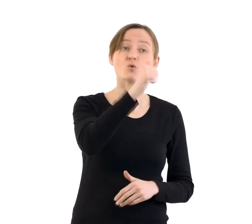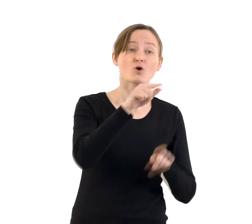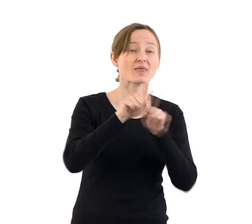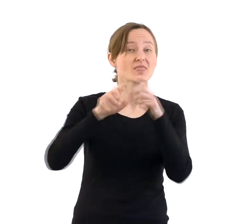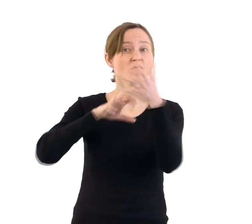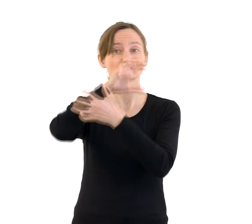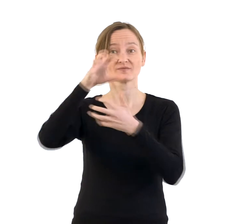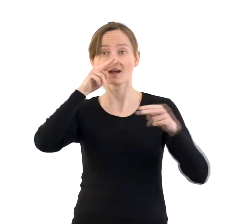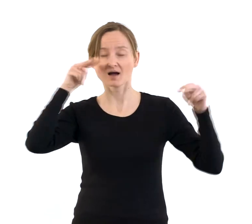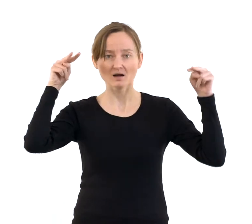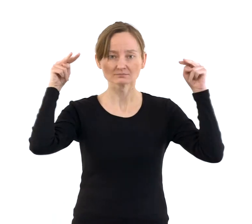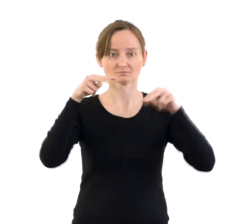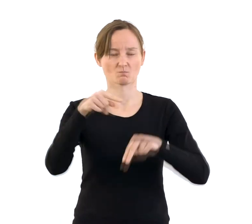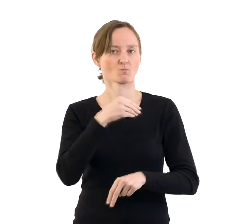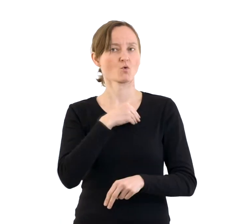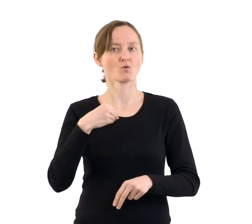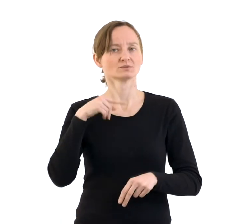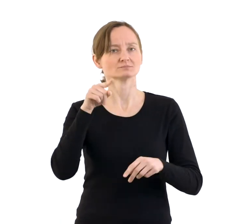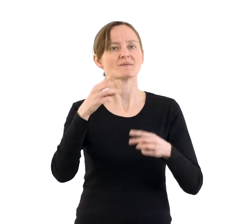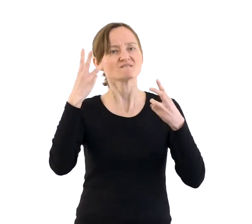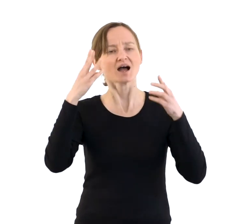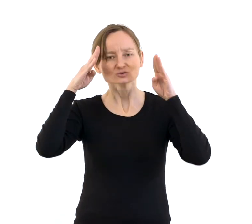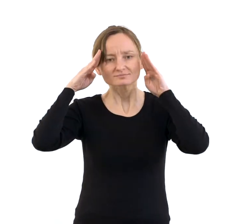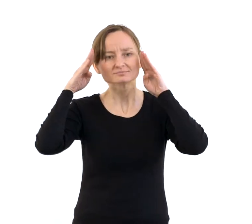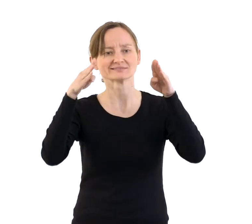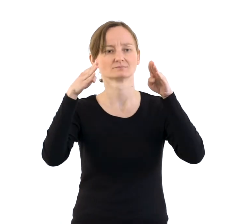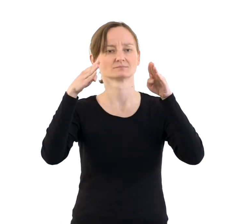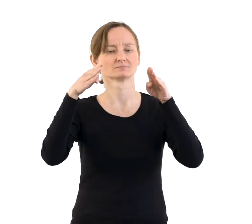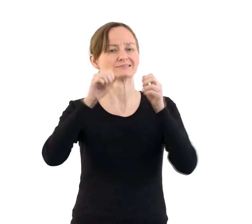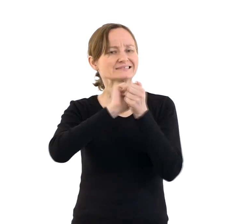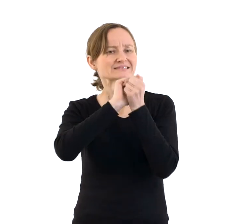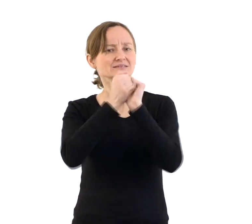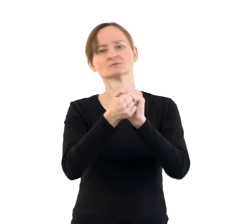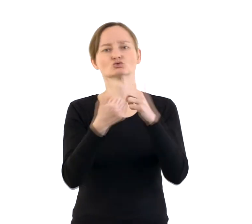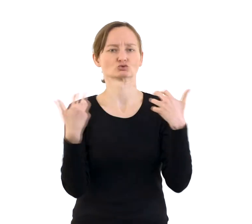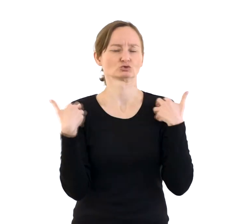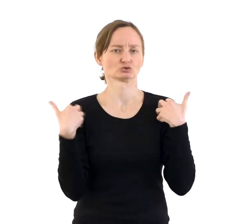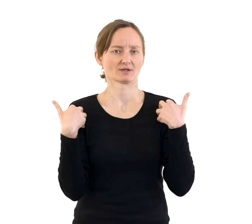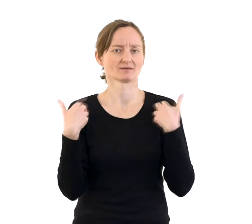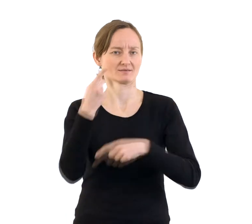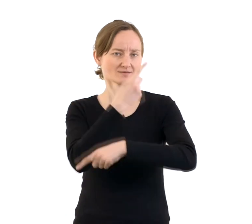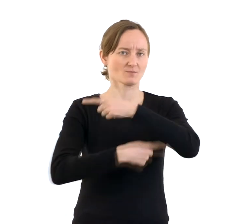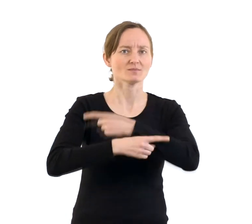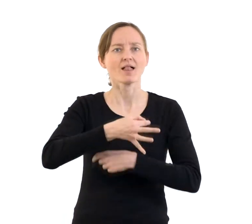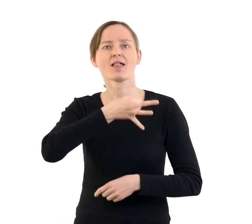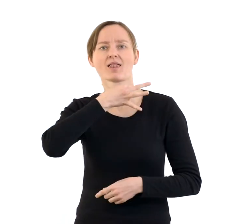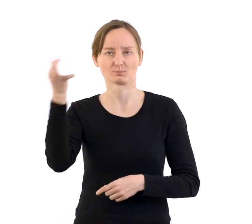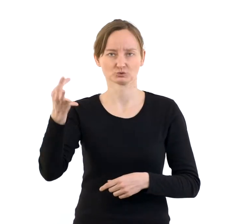Spółdzielnie zostały uznane przez środowisko w Europie i na świecie za model zmieniający życie niepełnosprawnych na lepsze.